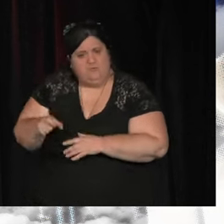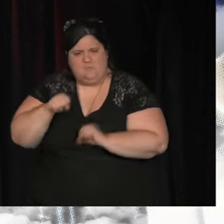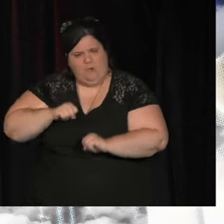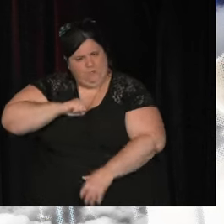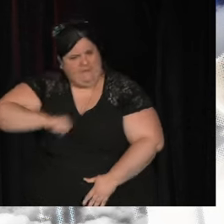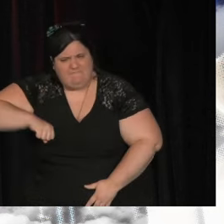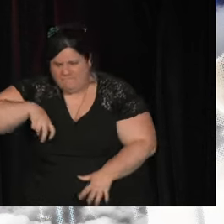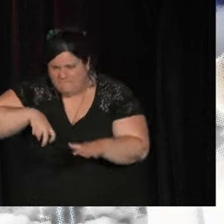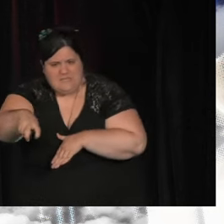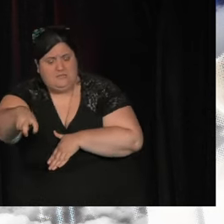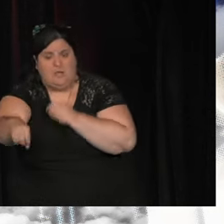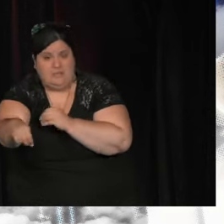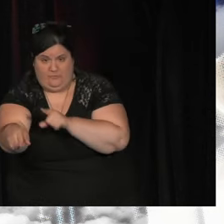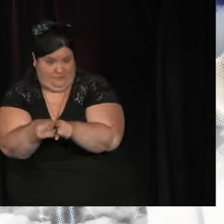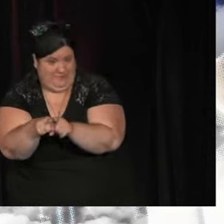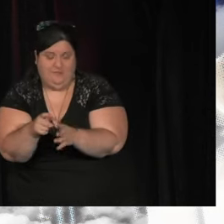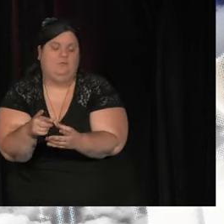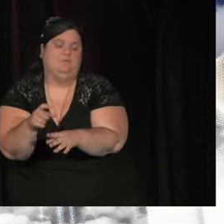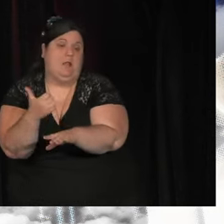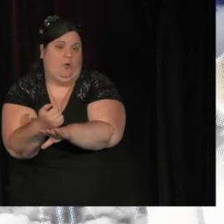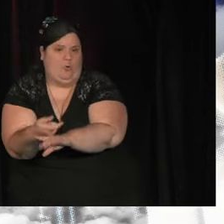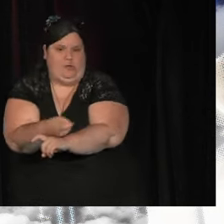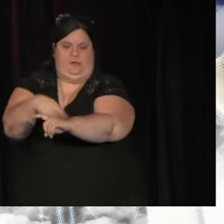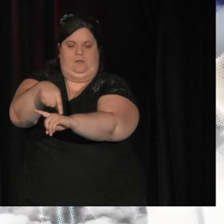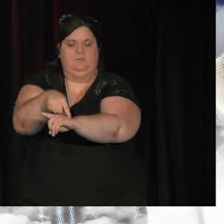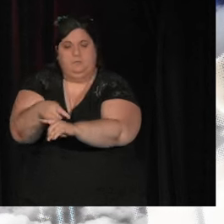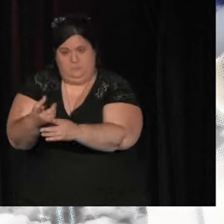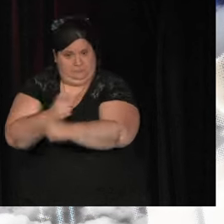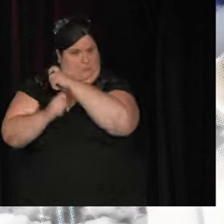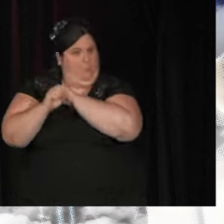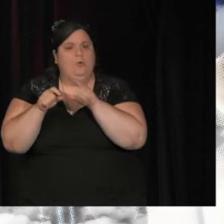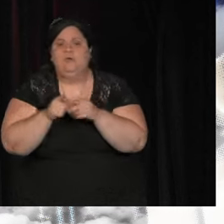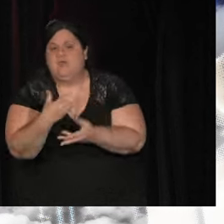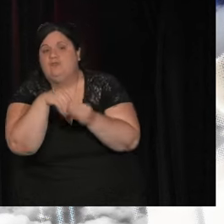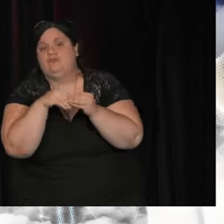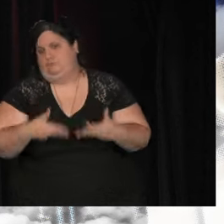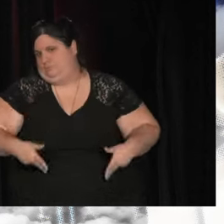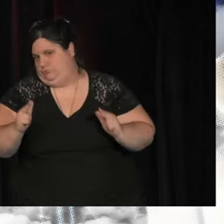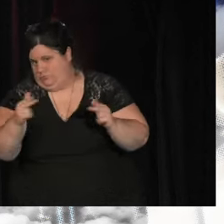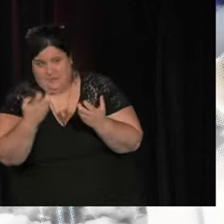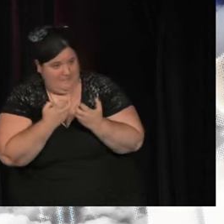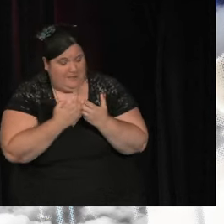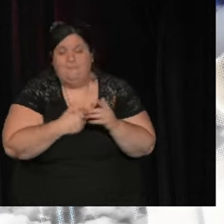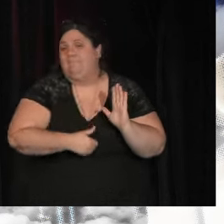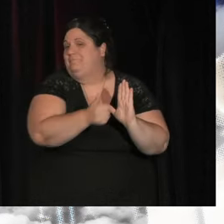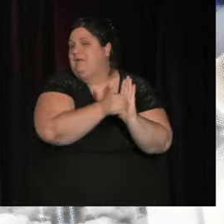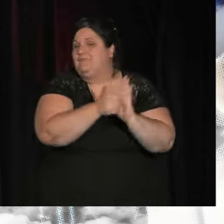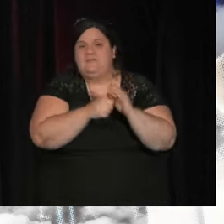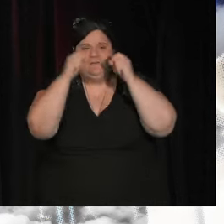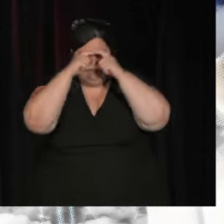et revenir en arrière dans le temps, manipuler deux armes. Et c'est le personnage qui deviendra Tracer que vous voyez effectivement juste derrière nous.